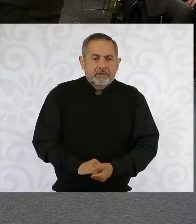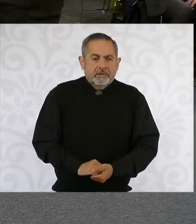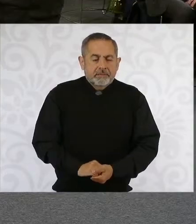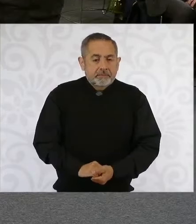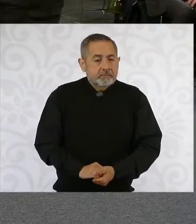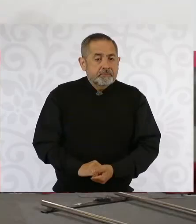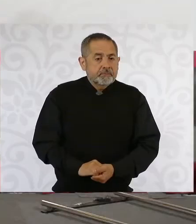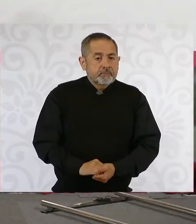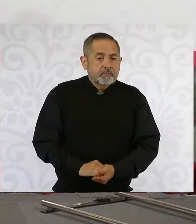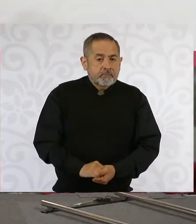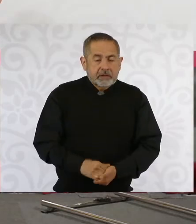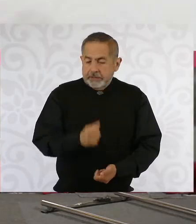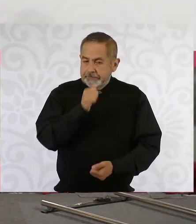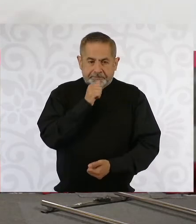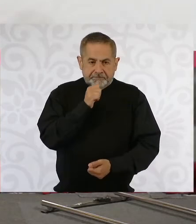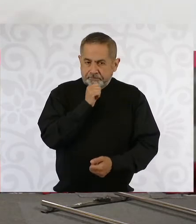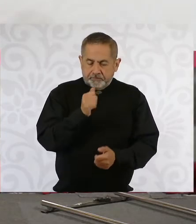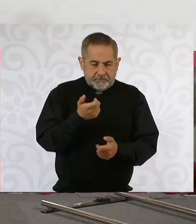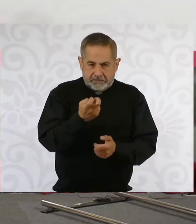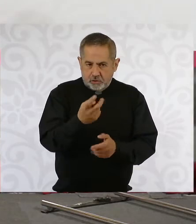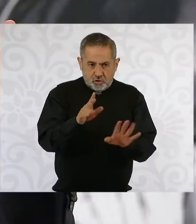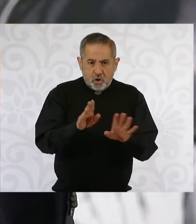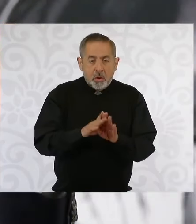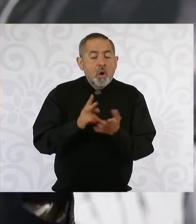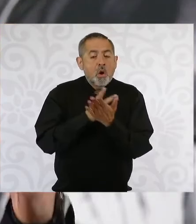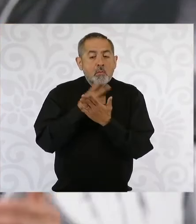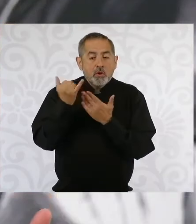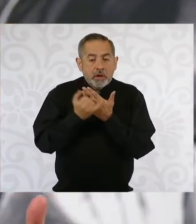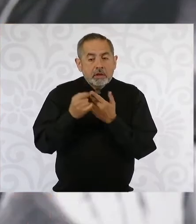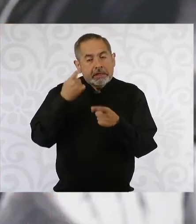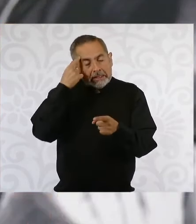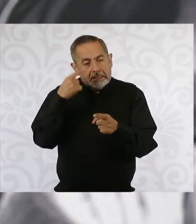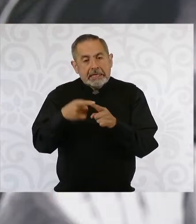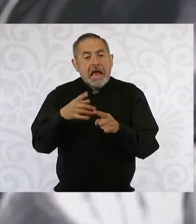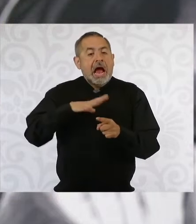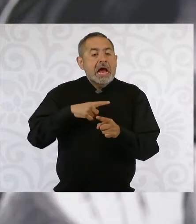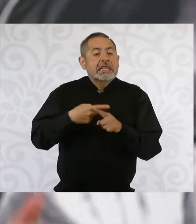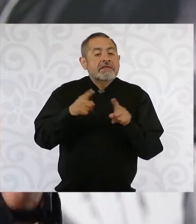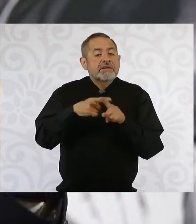el financiamiento pero el proyecto mencioné que tenemos diferentes ejes de trabajo Cada